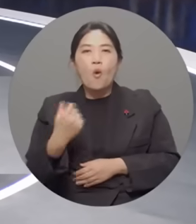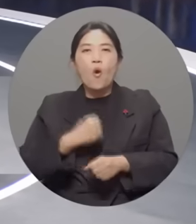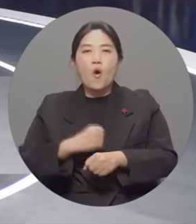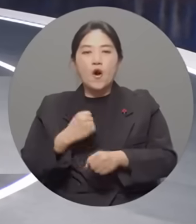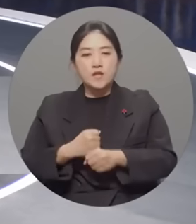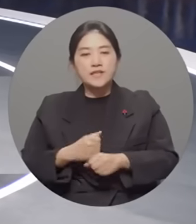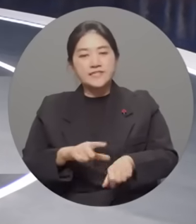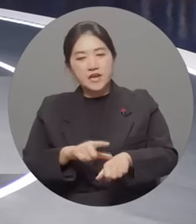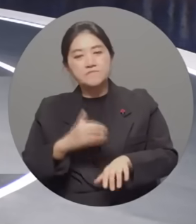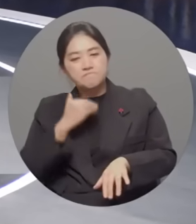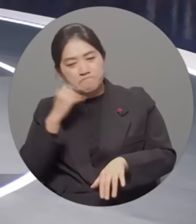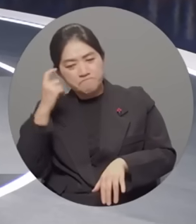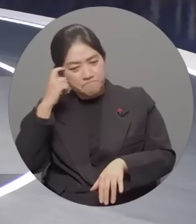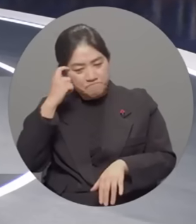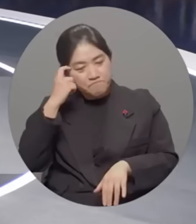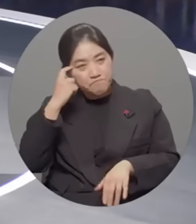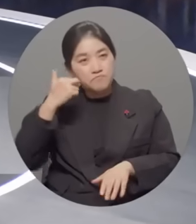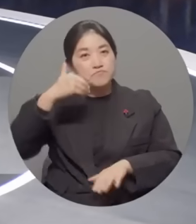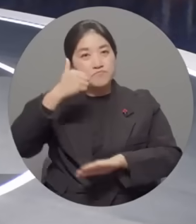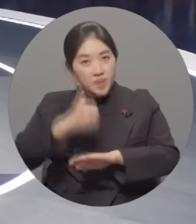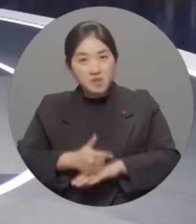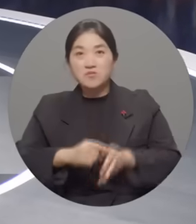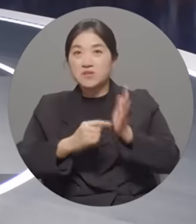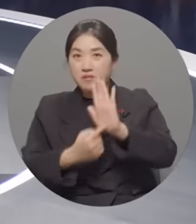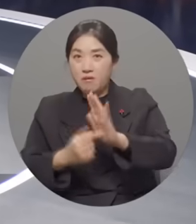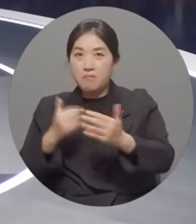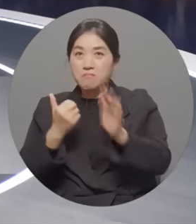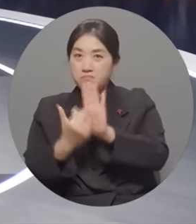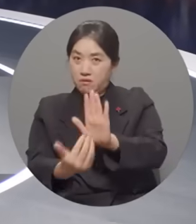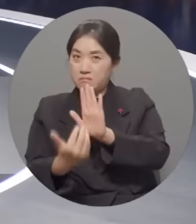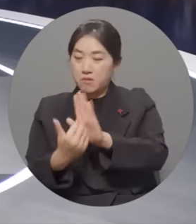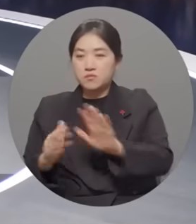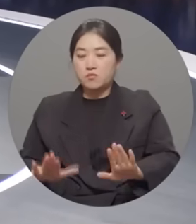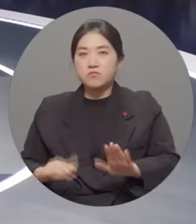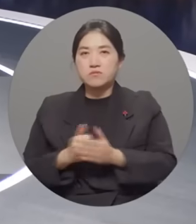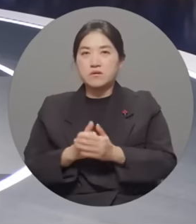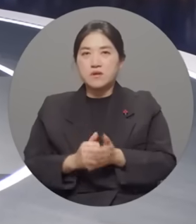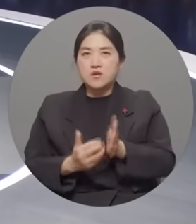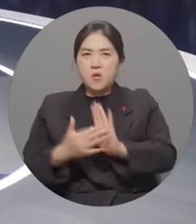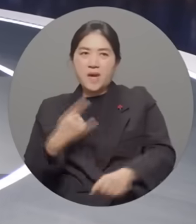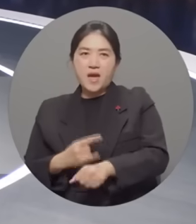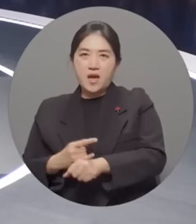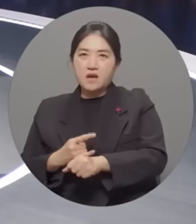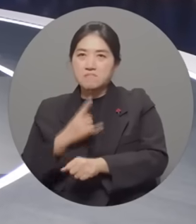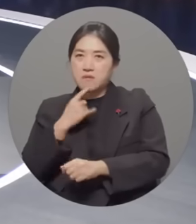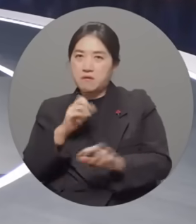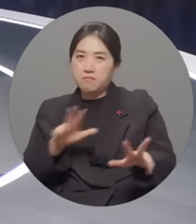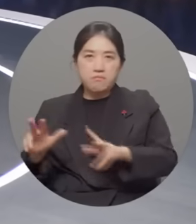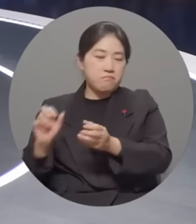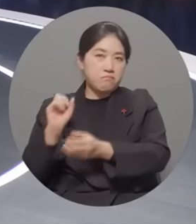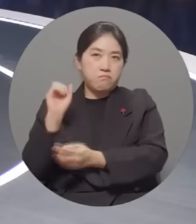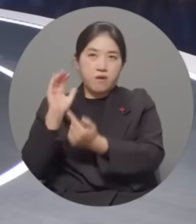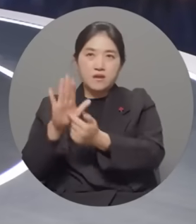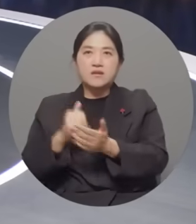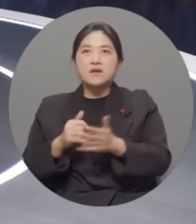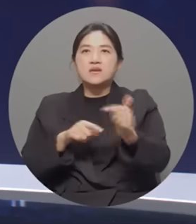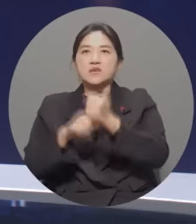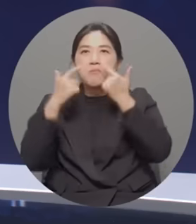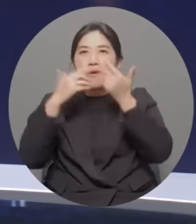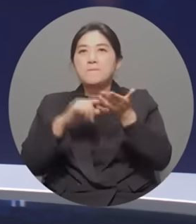한다, 그래서 시간을 가진다는 취지로 입장밝히는 데 시간을 두지 않았습니까? 그런데 오늘은 거부권 행사 하겠다 바로 밝혔어요.